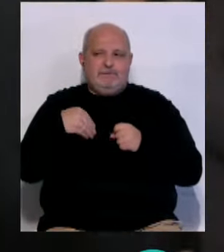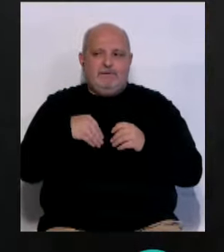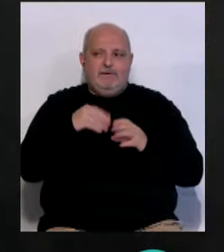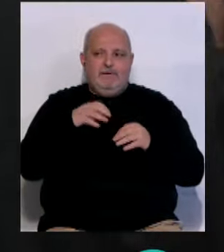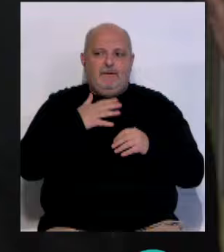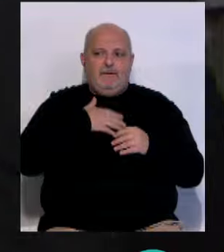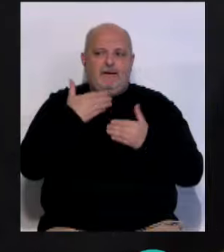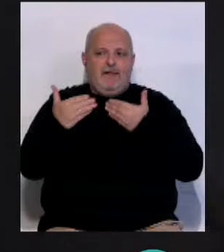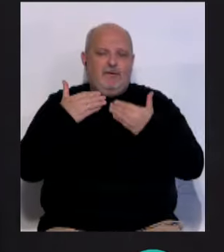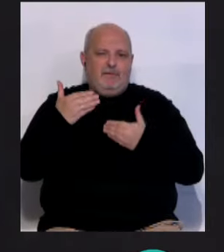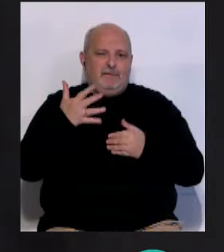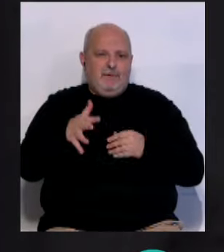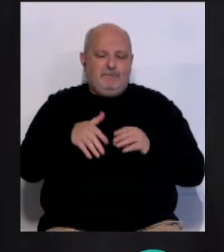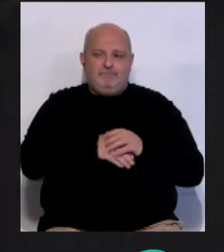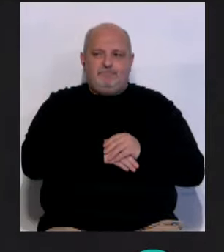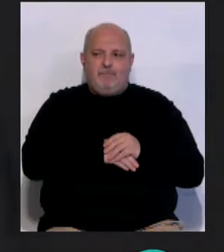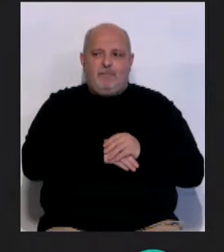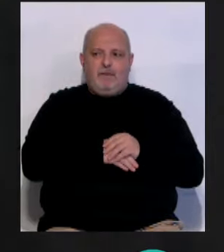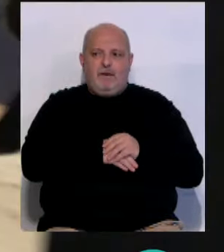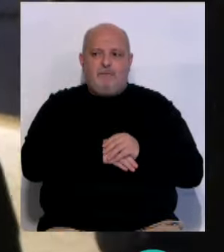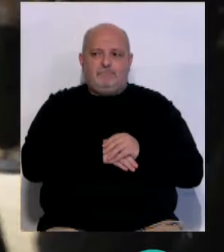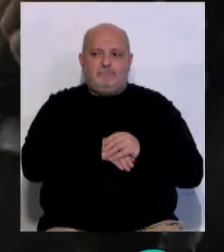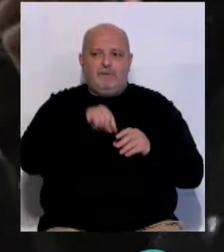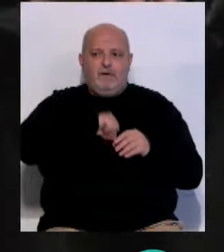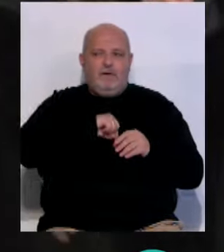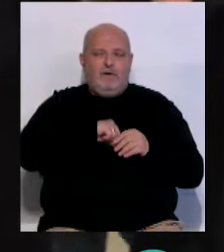relación muy buena con el presidente entonces un poquito un poquito en cúmulo de todo no y un